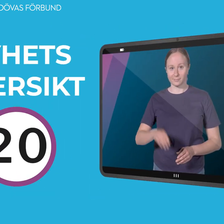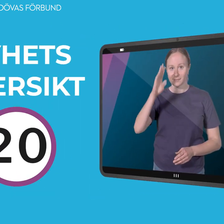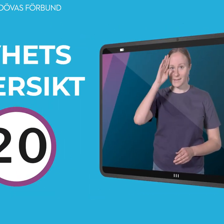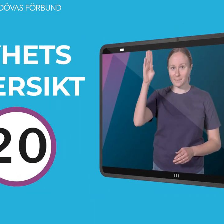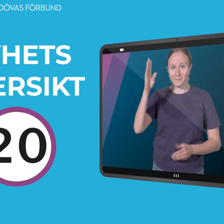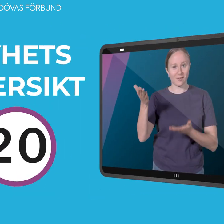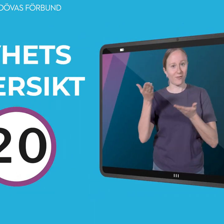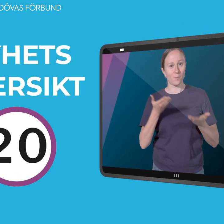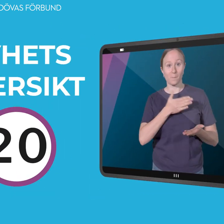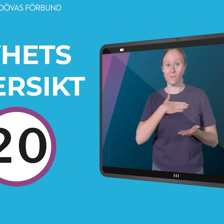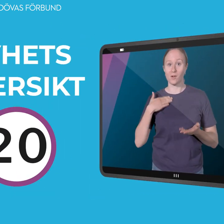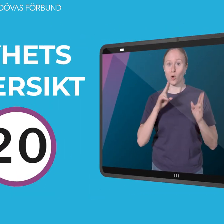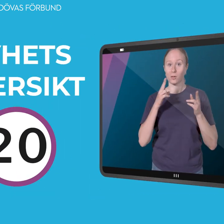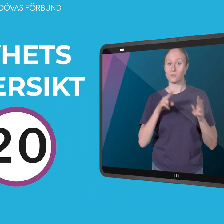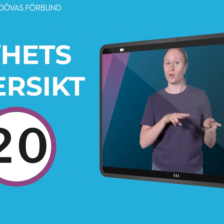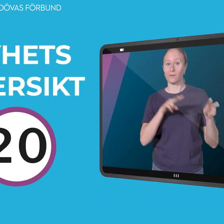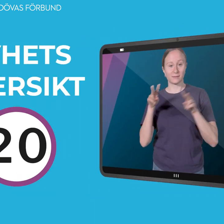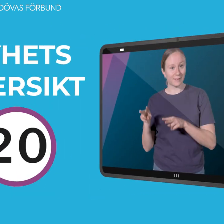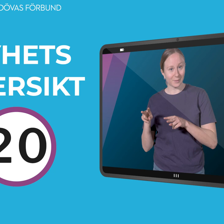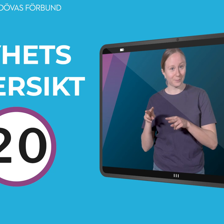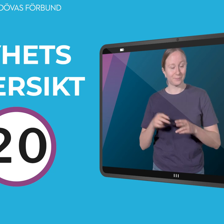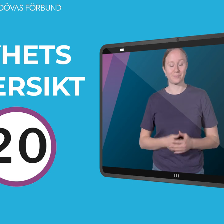Hej! Välkommen till vår nyhetsöversikt.